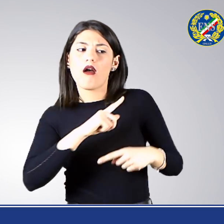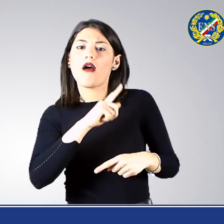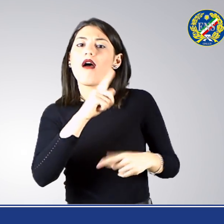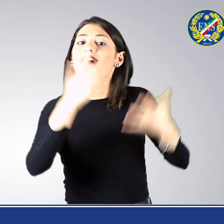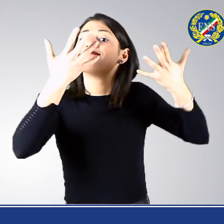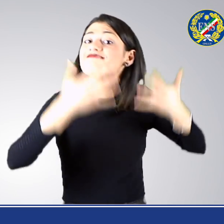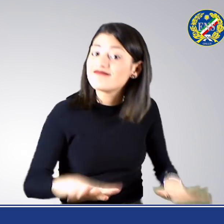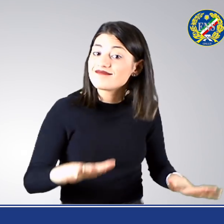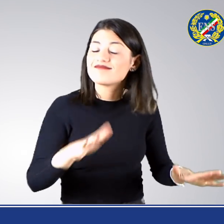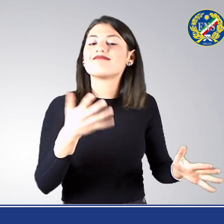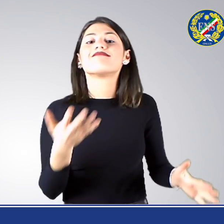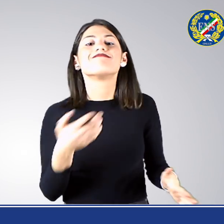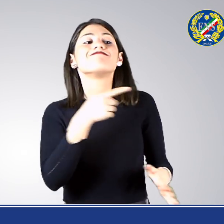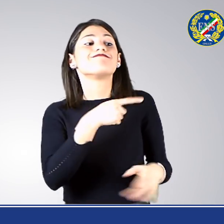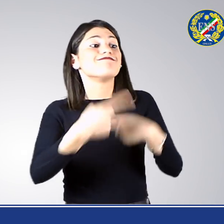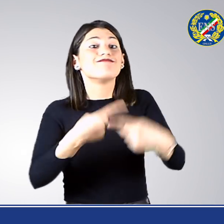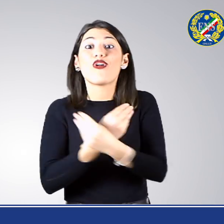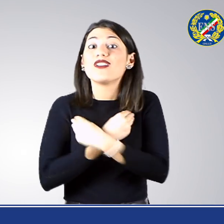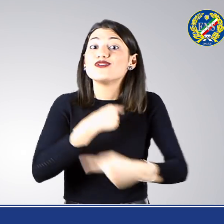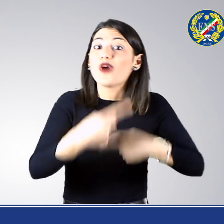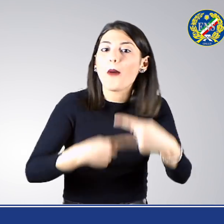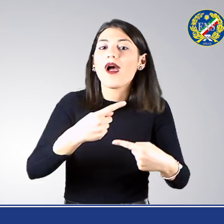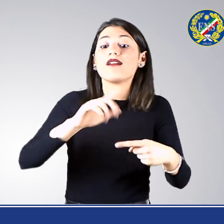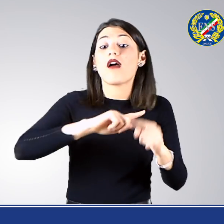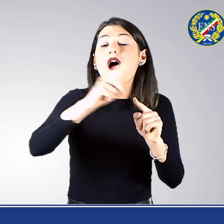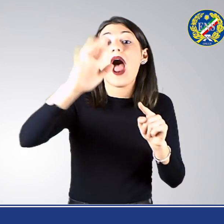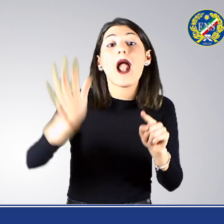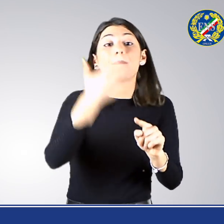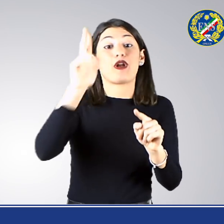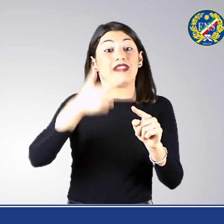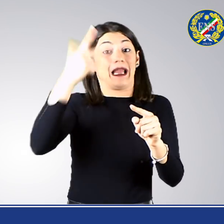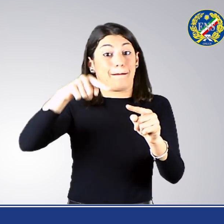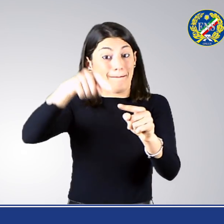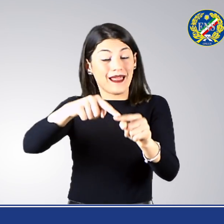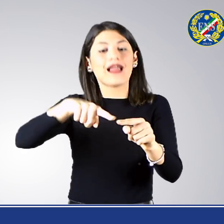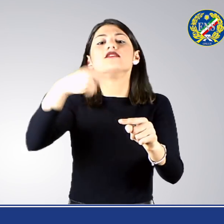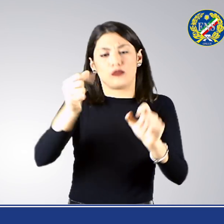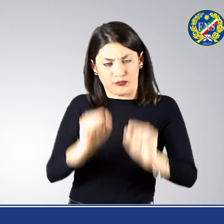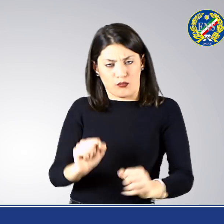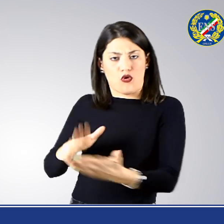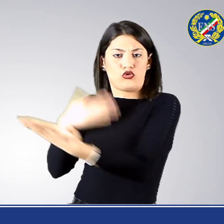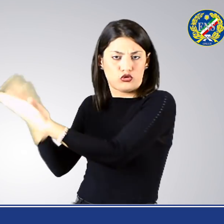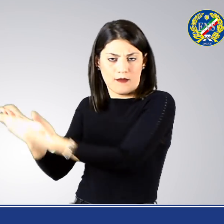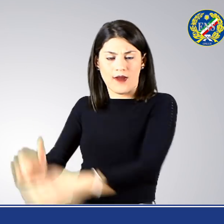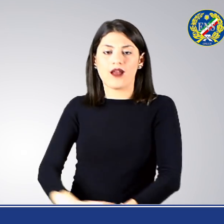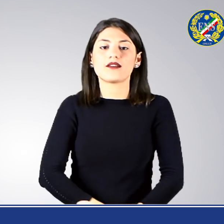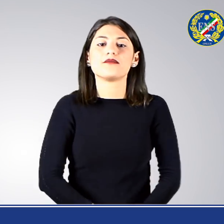durante i quali deve continuare lo stato di disoccupazione, e ci vogliono 30 anni di contributi;